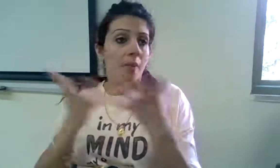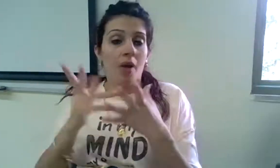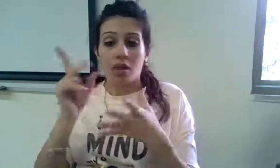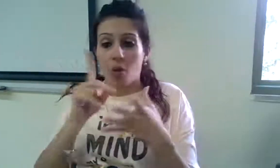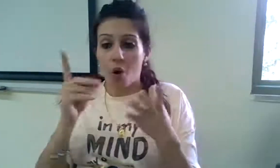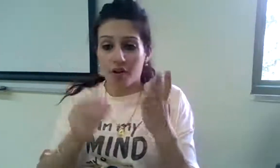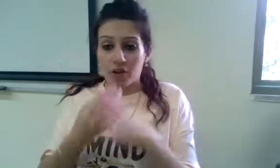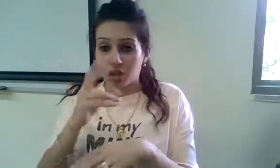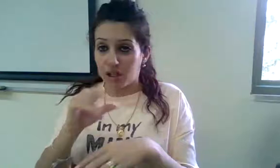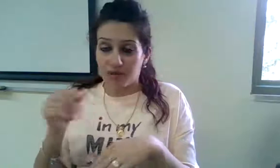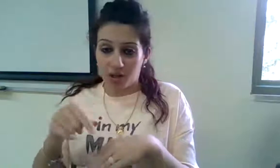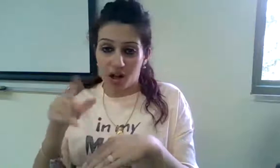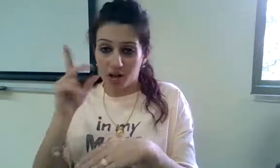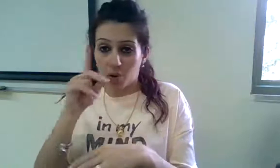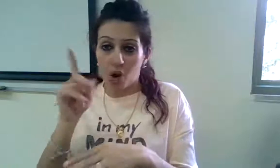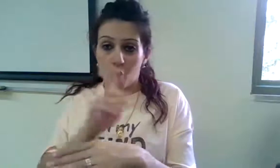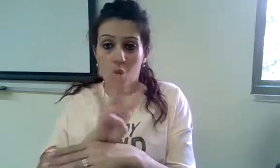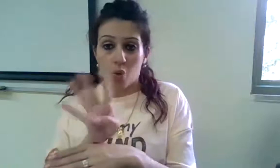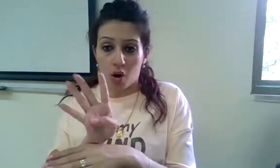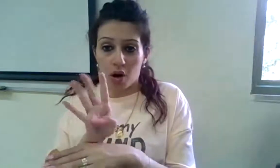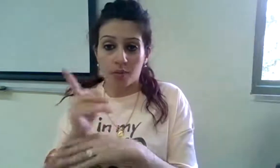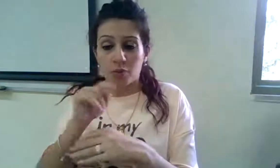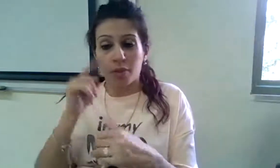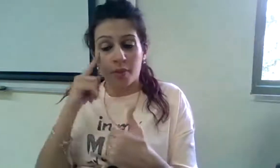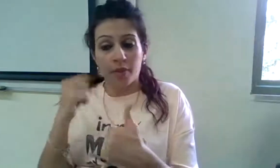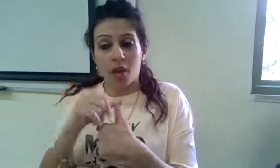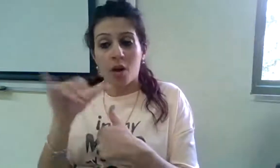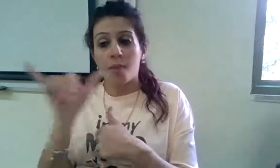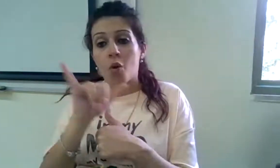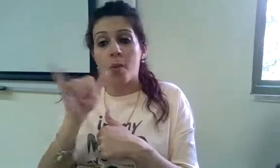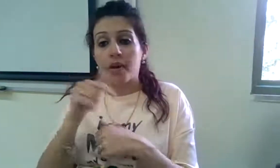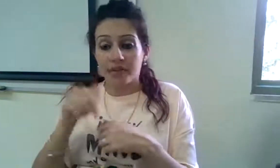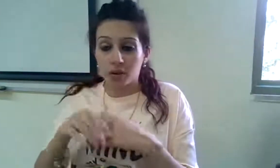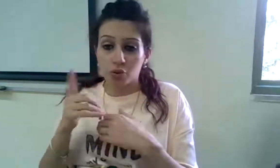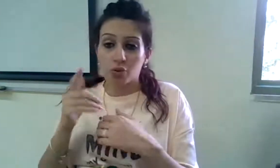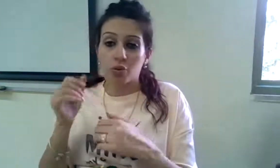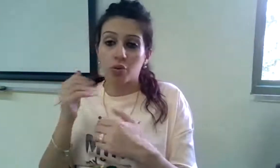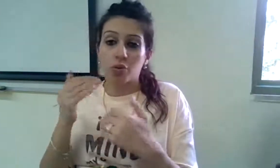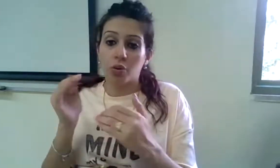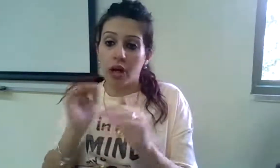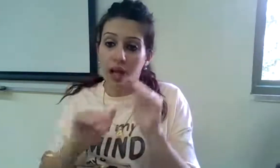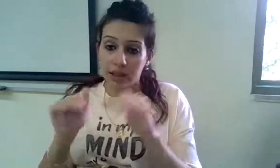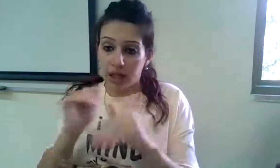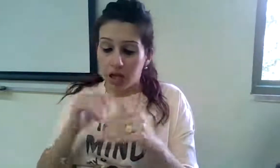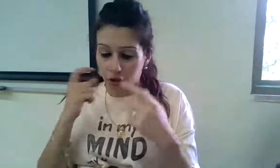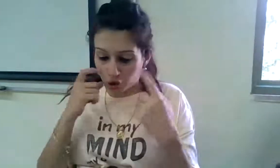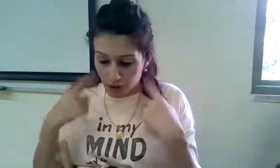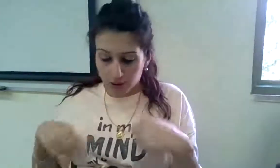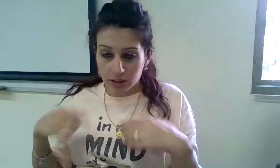في سلسلة العملية التعلمية وفي ضوء اللوائح والقوانين المعمول بها